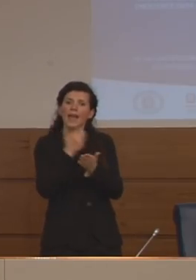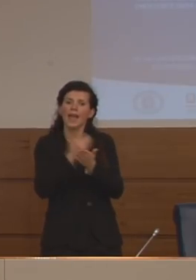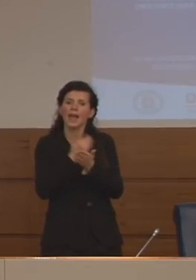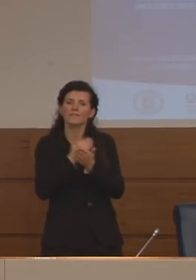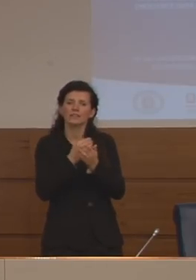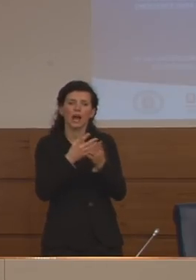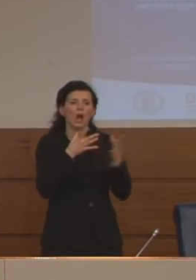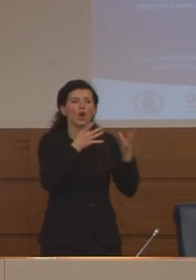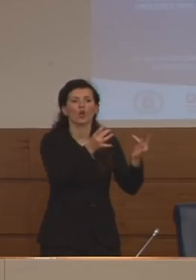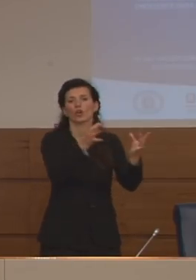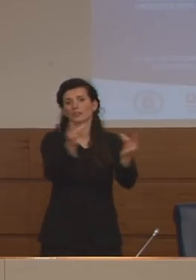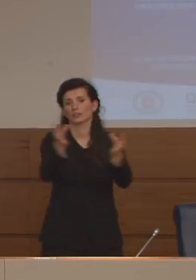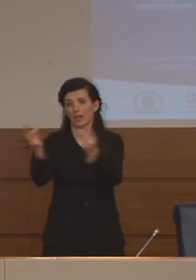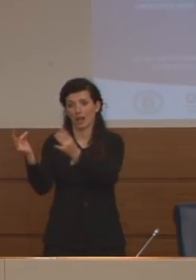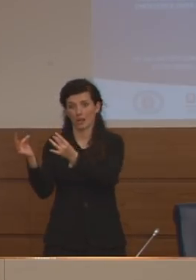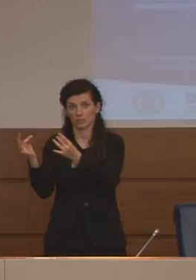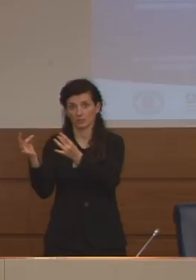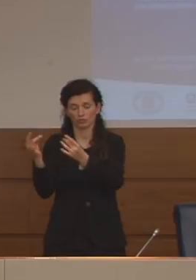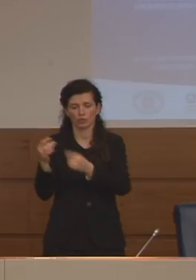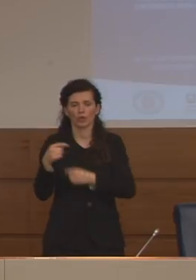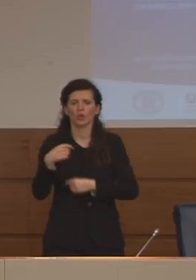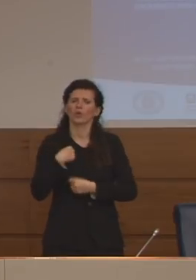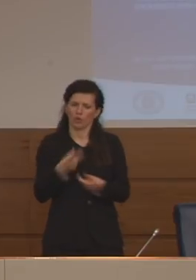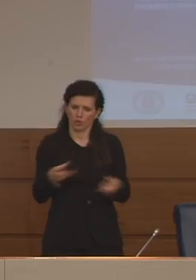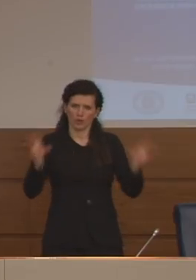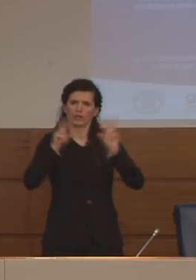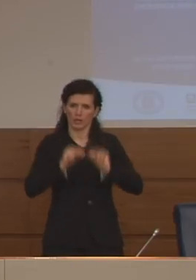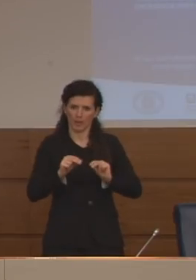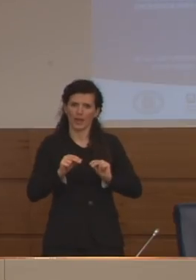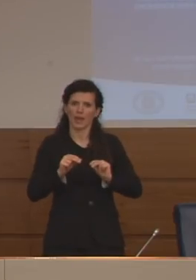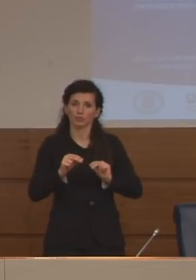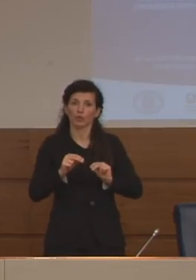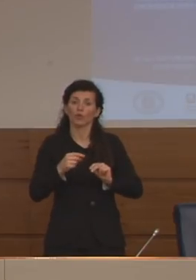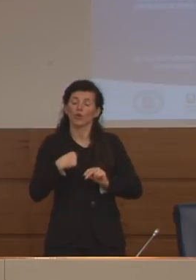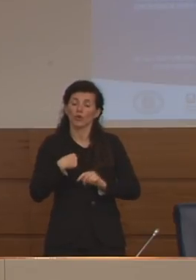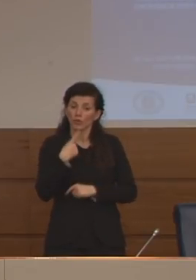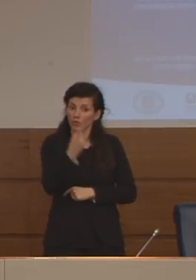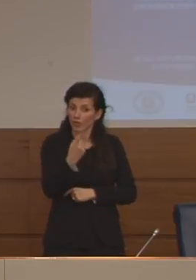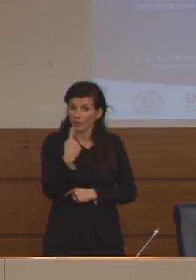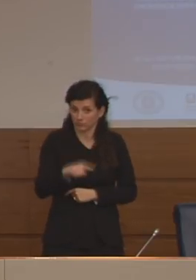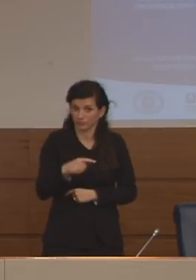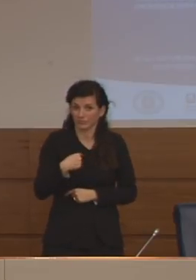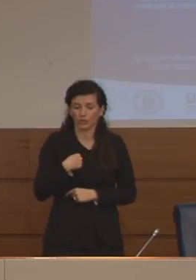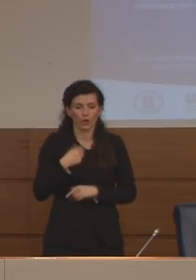Lo ribadisco. Il senso della mia risposta era questo. Io sono qui dentro tutto il